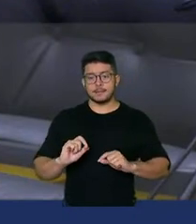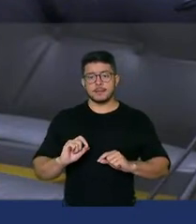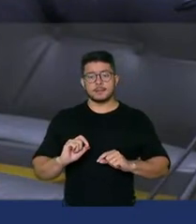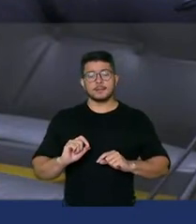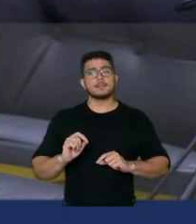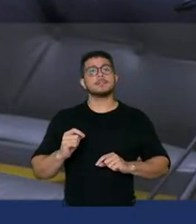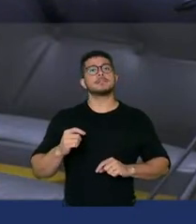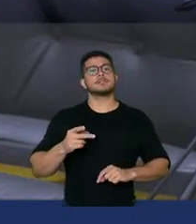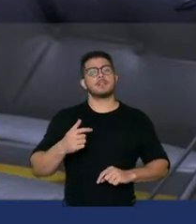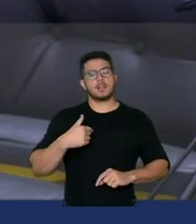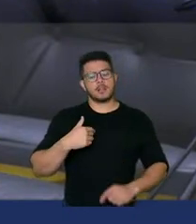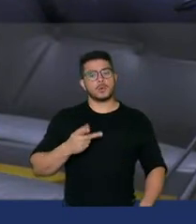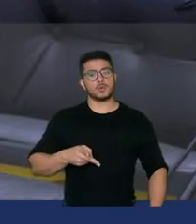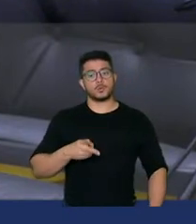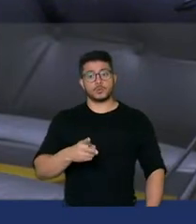PORTADORES DE DOENÇA. MAS LÁ E AQUI TEM E TERÁMEU